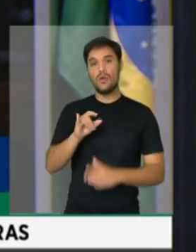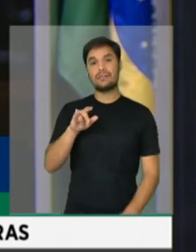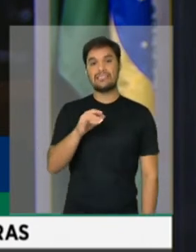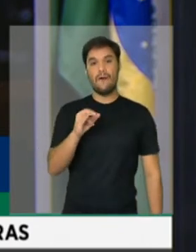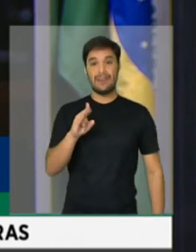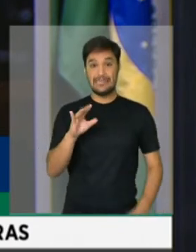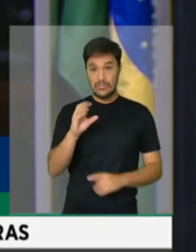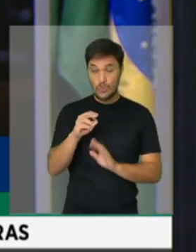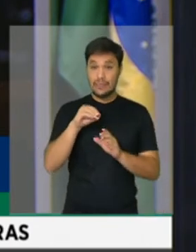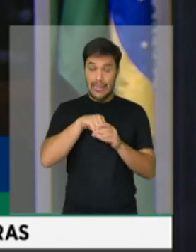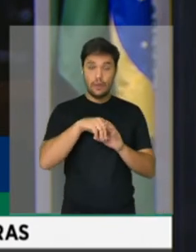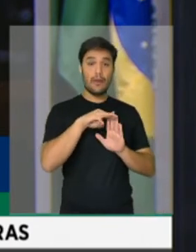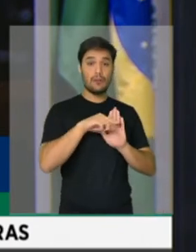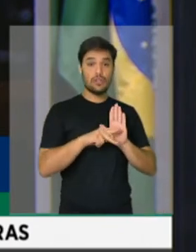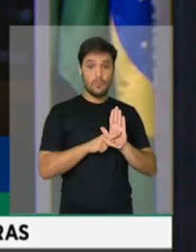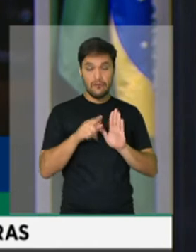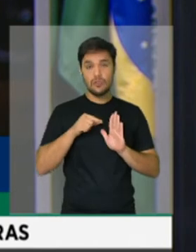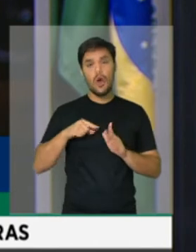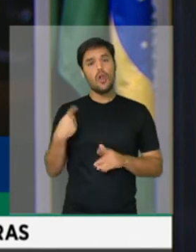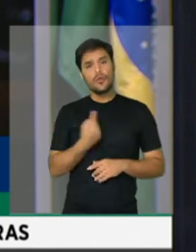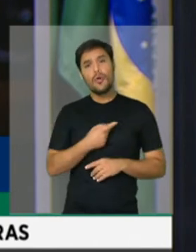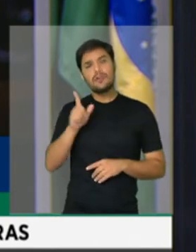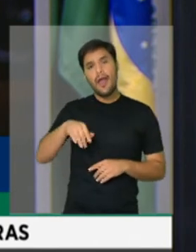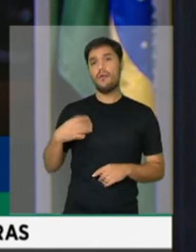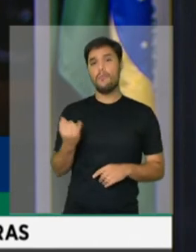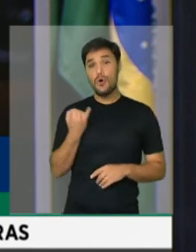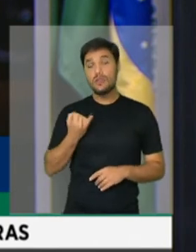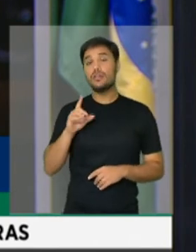IMPEDIR ATUAÇÃO DESSES CONSUMIDORES COMO AGENTES DE COMERCIALIZAÇÃO O QUE INTRODUZ DESEQUILÍBRIO NO